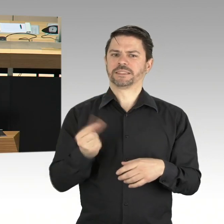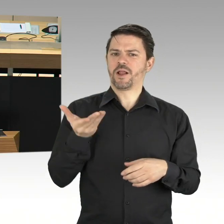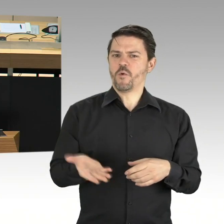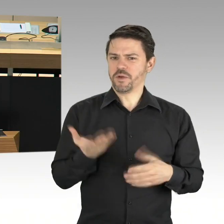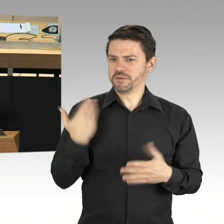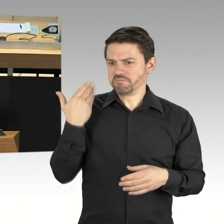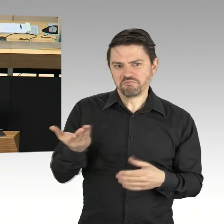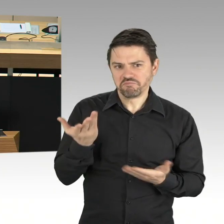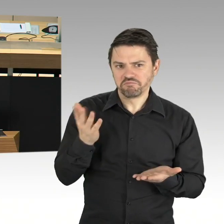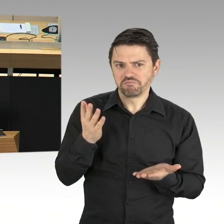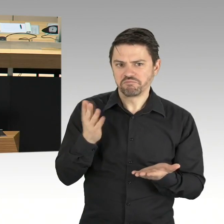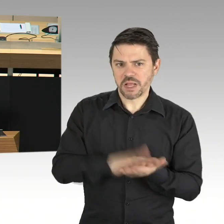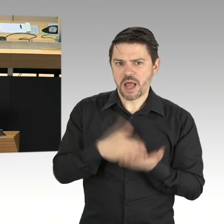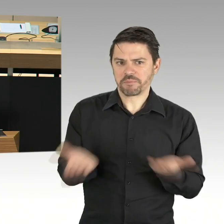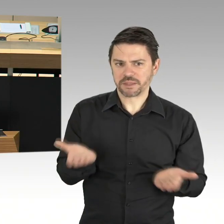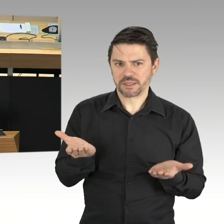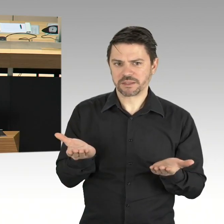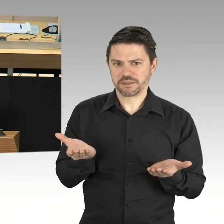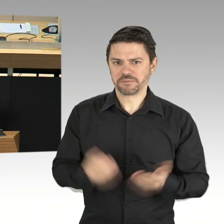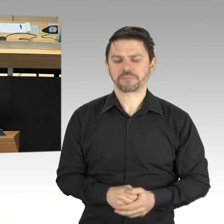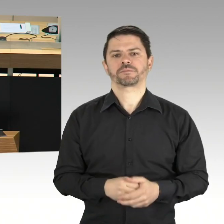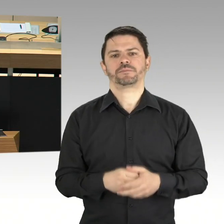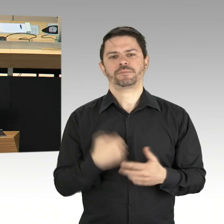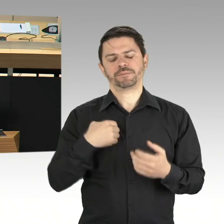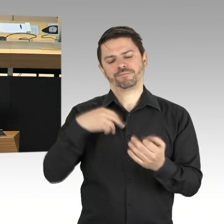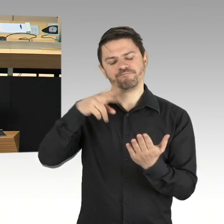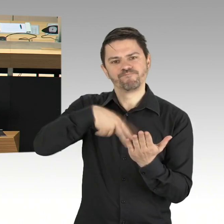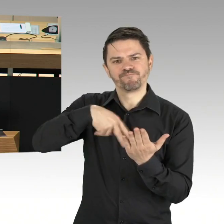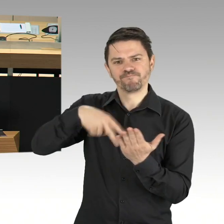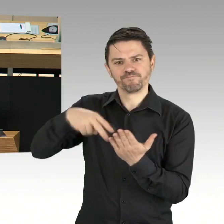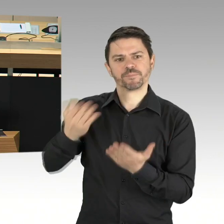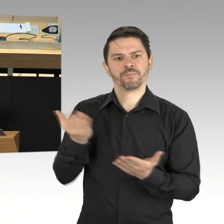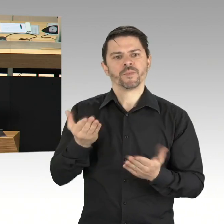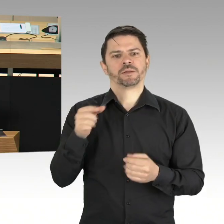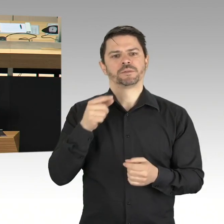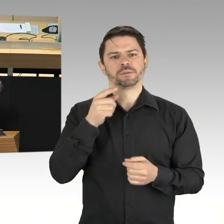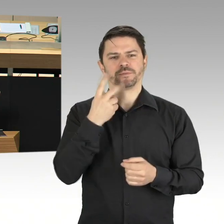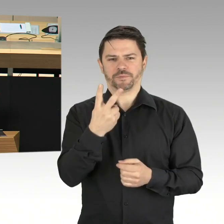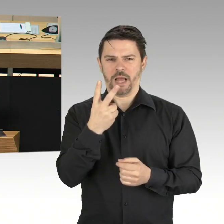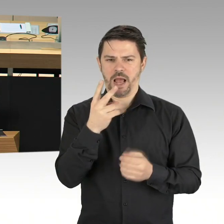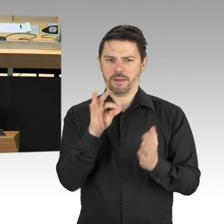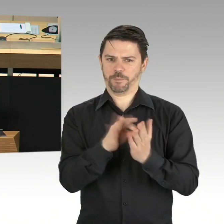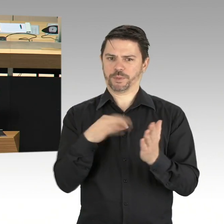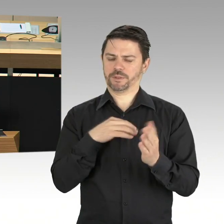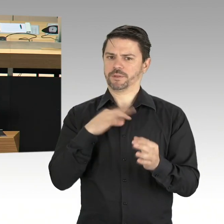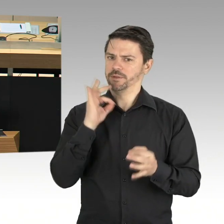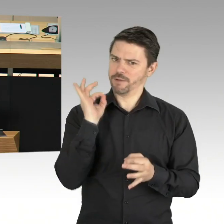das den Menschen mitteilt: Ihr könnt in bestimmten Bereichen in der Stadt die Miete nicht leisten,